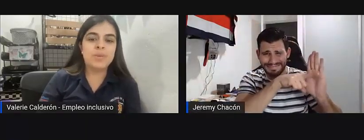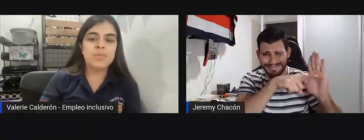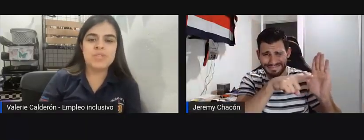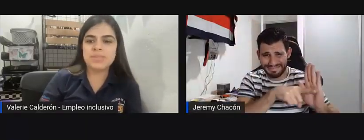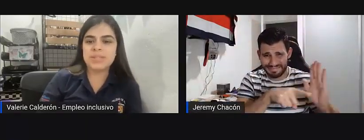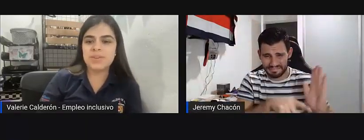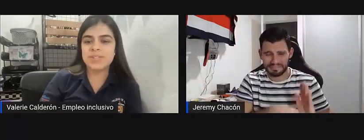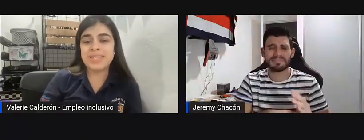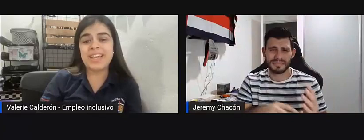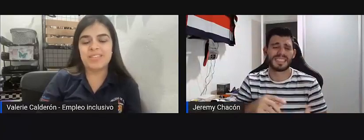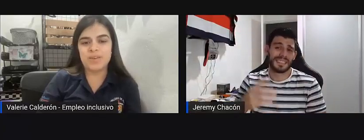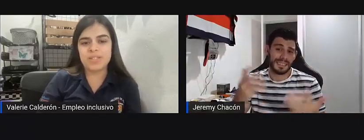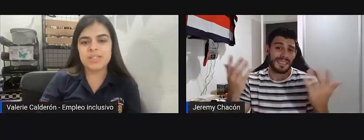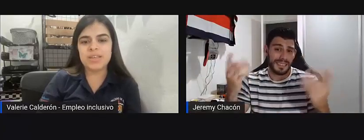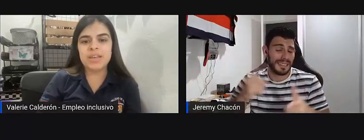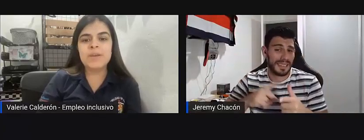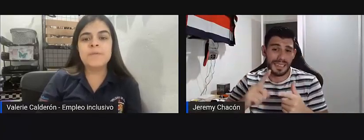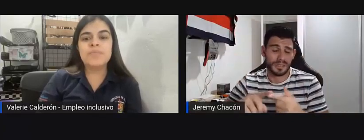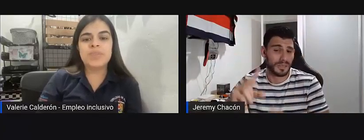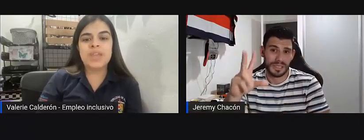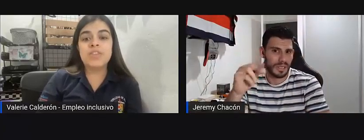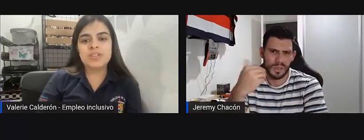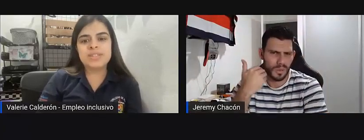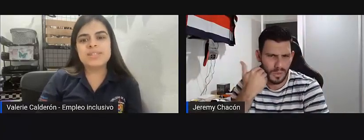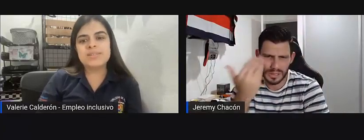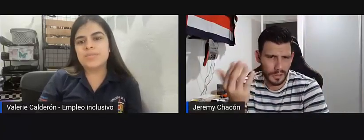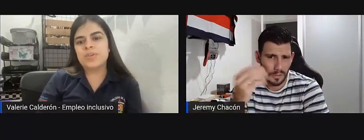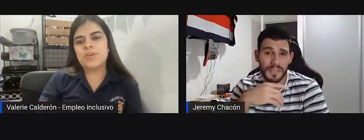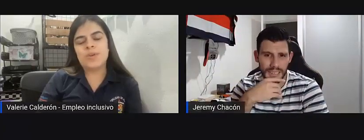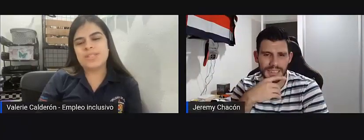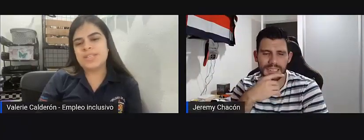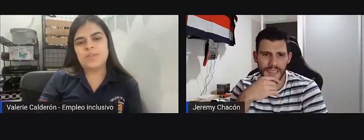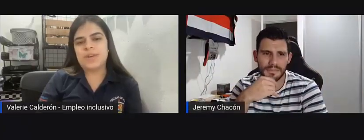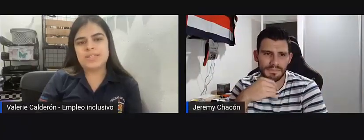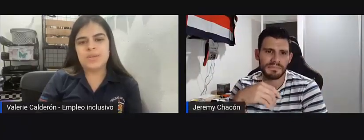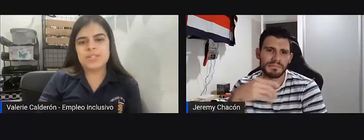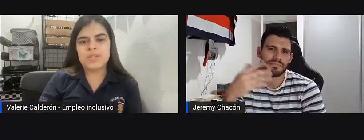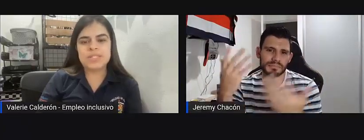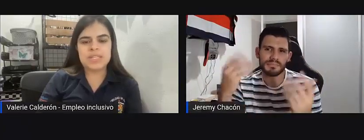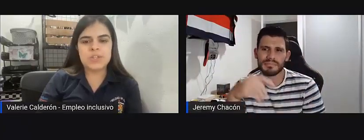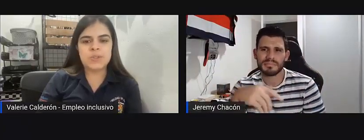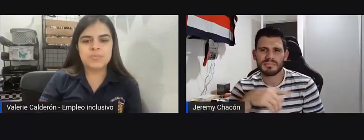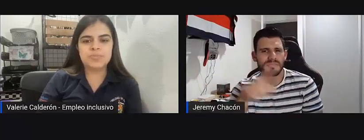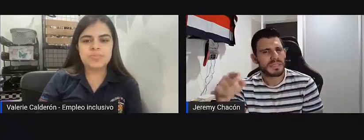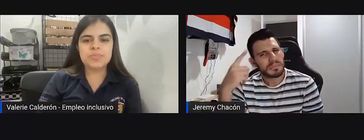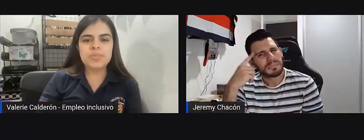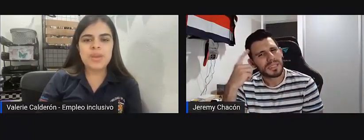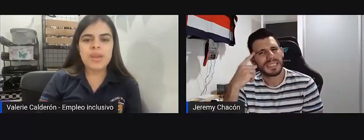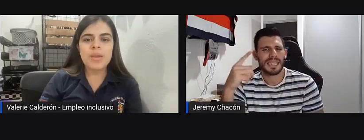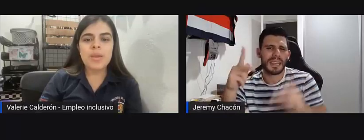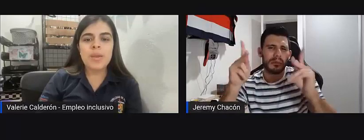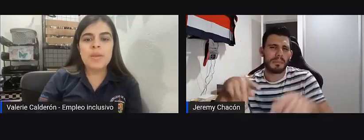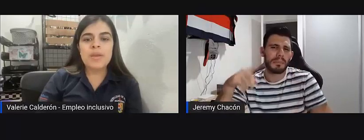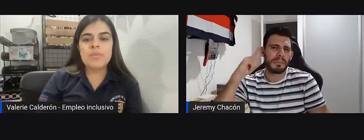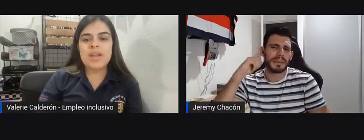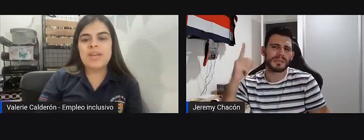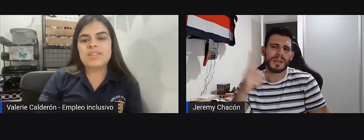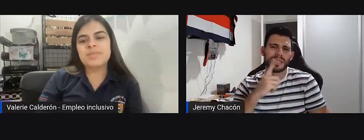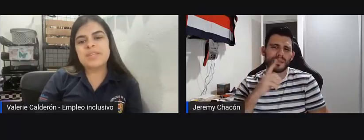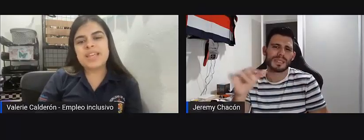imaginan muchísimas cosas negativas Entonces no No ha sido fácil no ha sido sencillo verdad esos